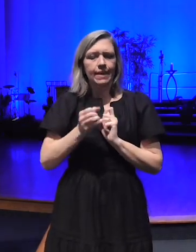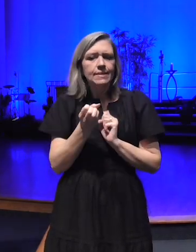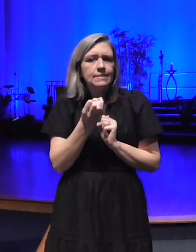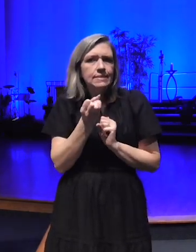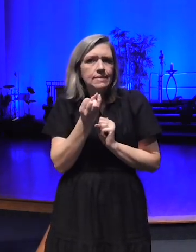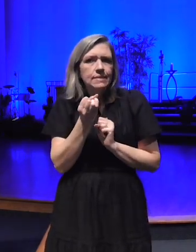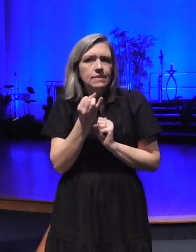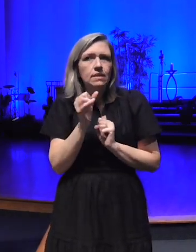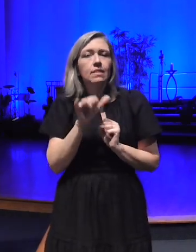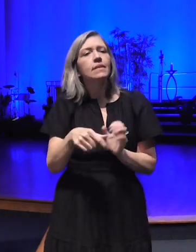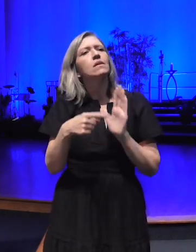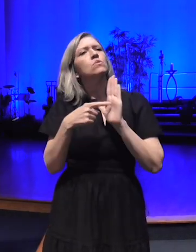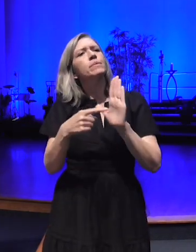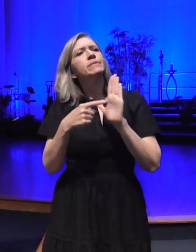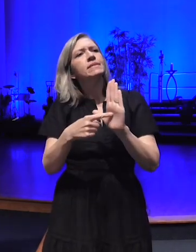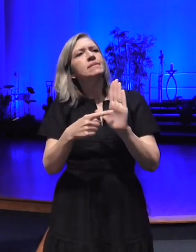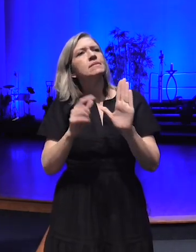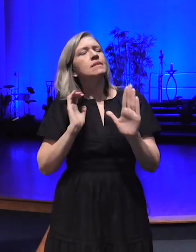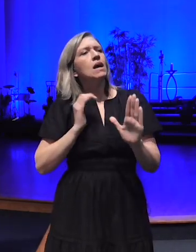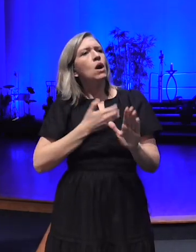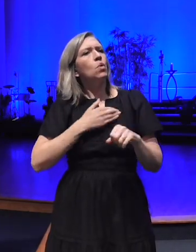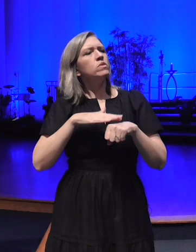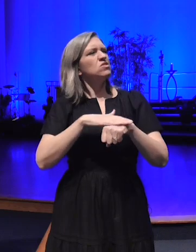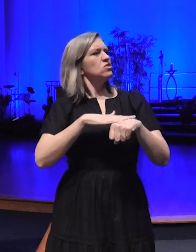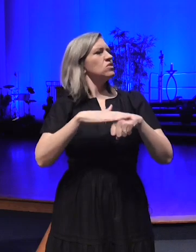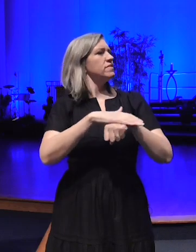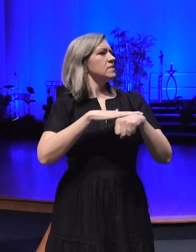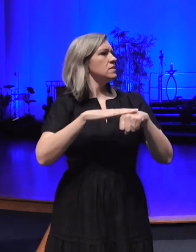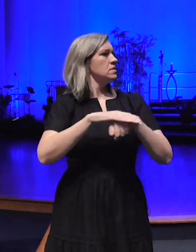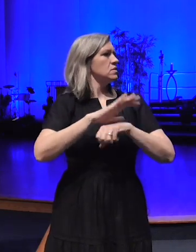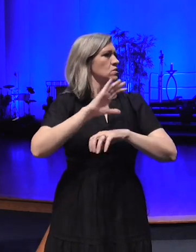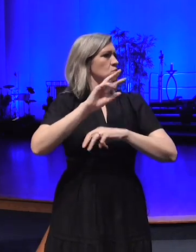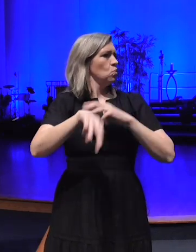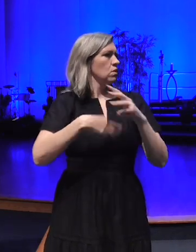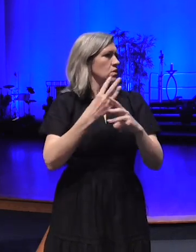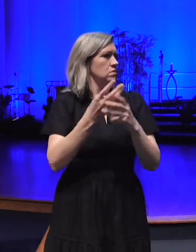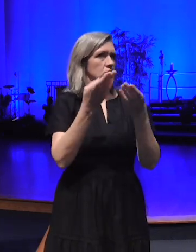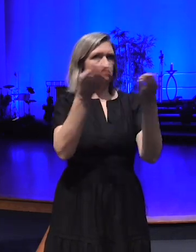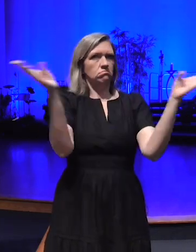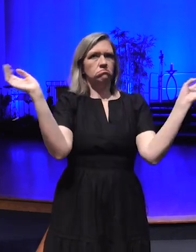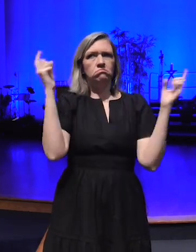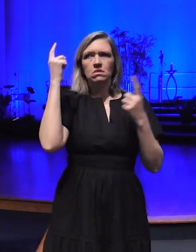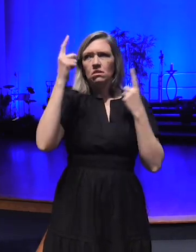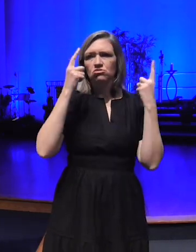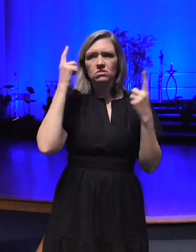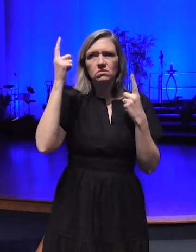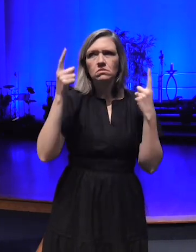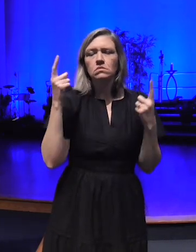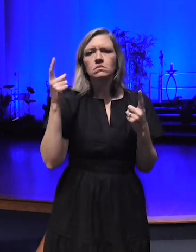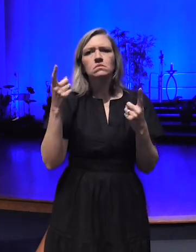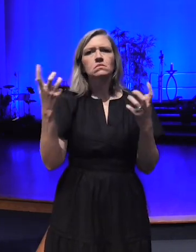nuestra superficie habitual Conciencia Mundial, nuestra Conciencia mundana imbuida de tanto miedo,